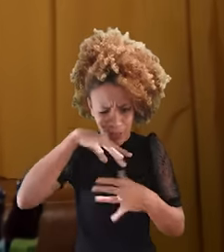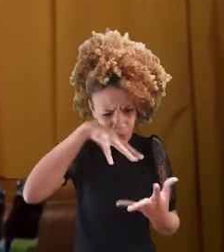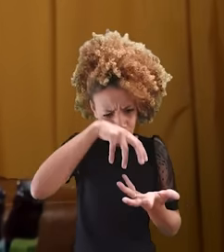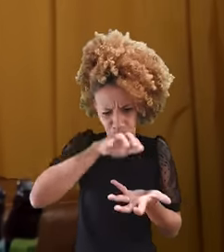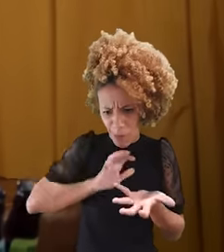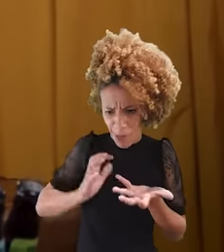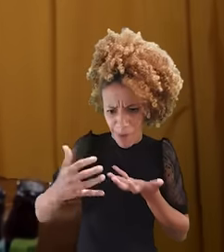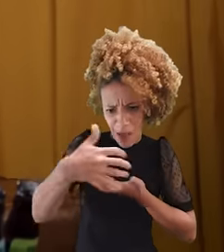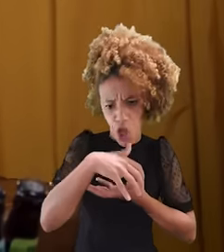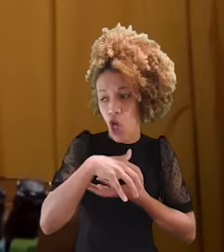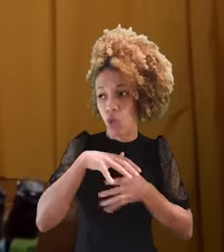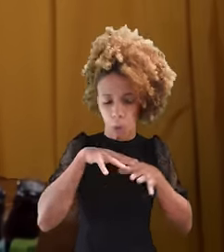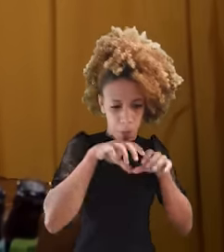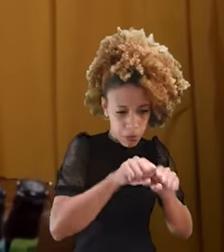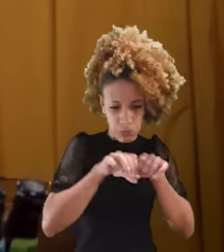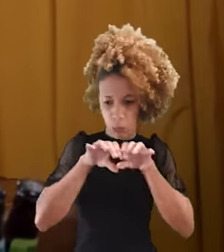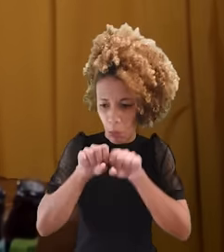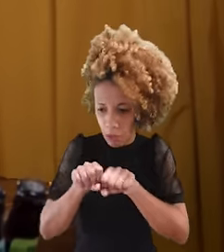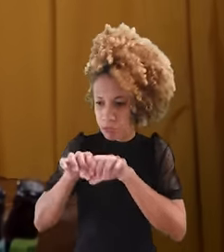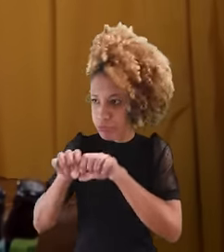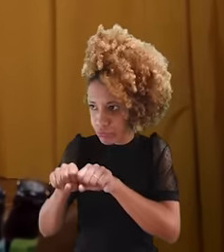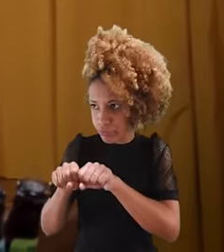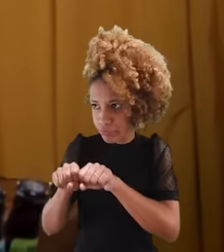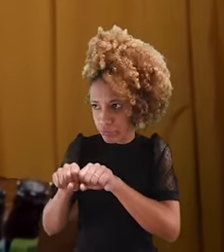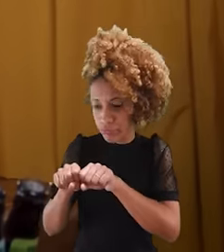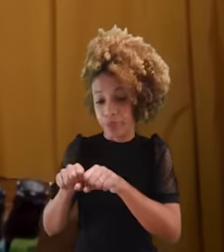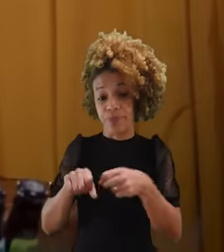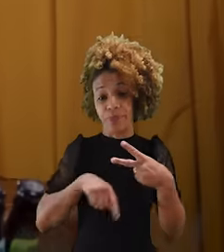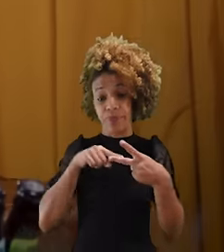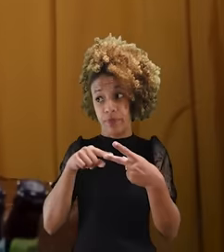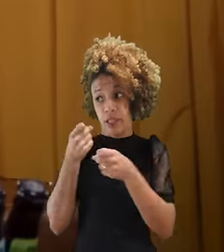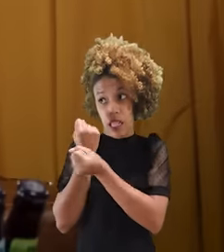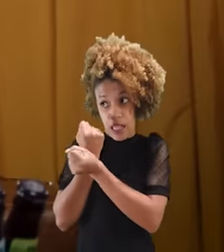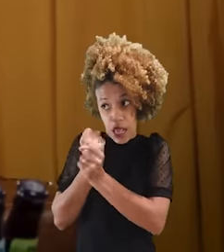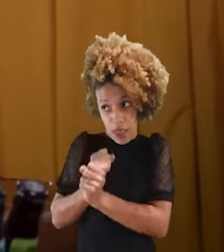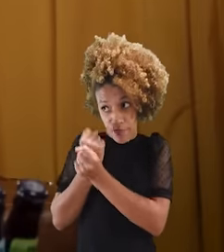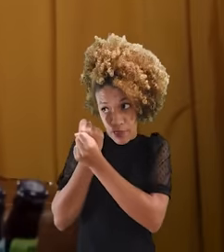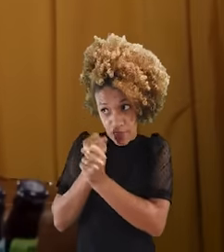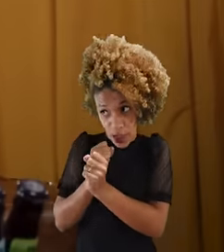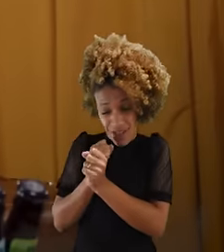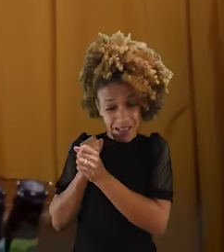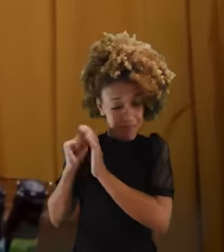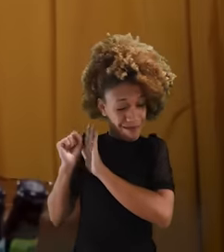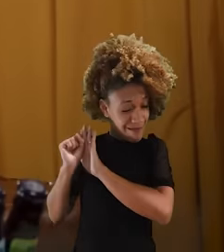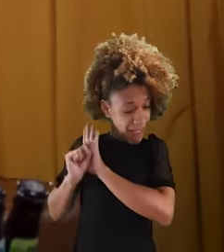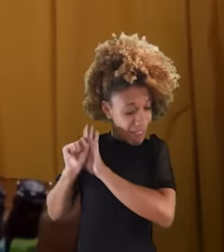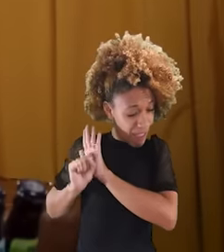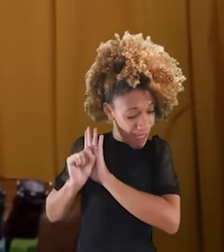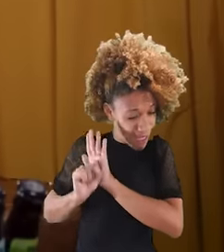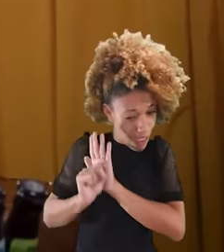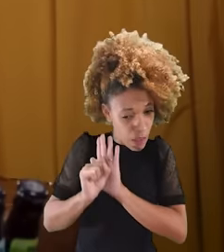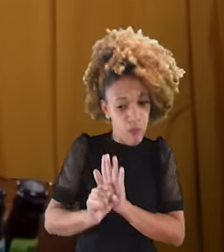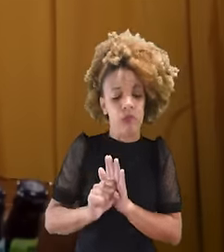todos eles dizimando os povos originários a gente teve a escravidão com séculos dizimando torturando